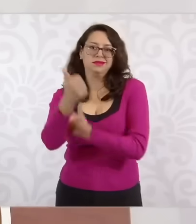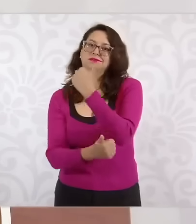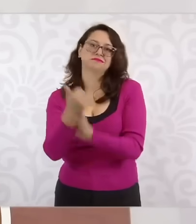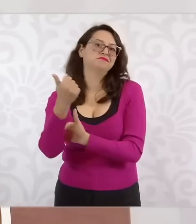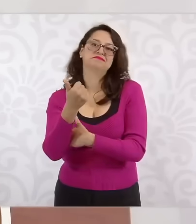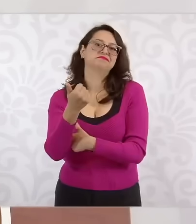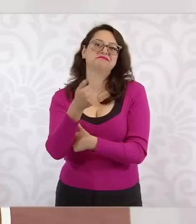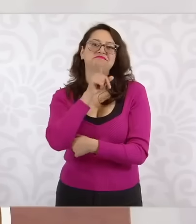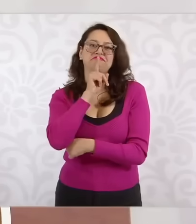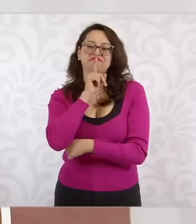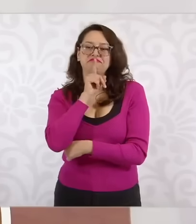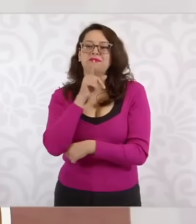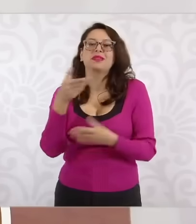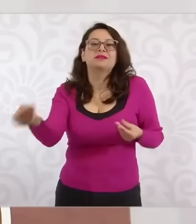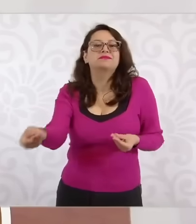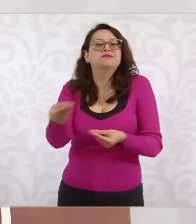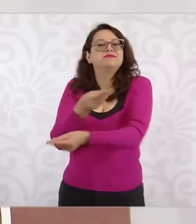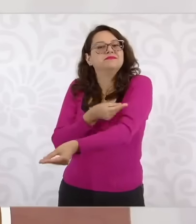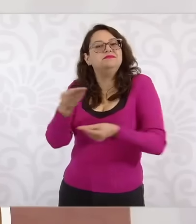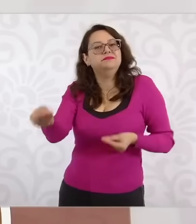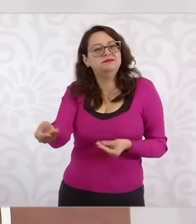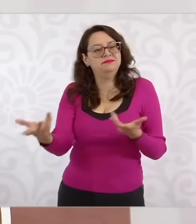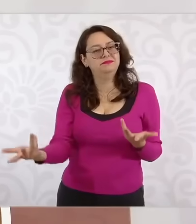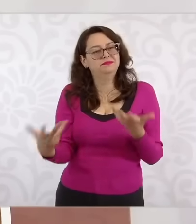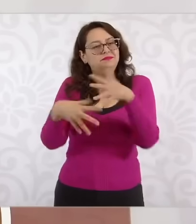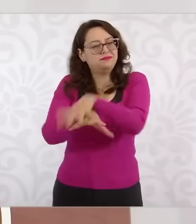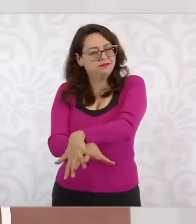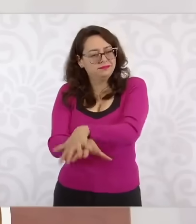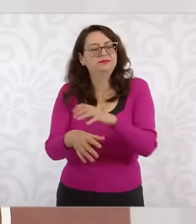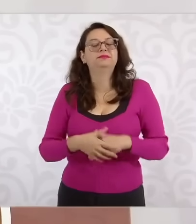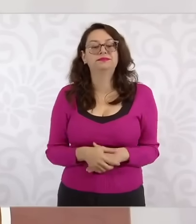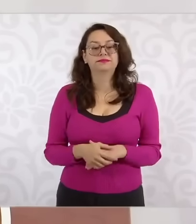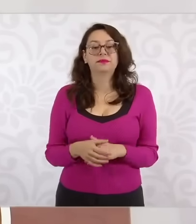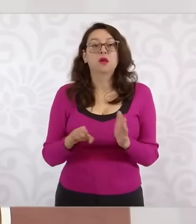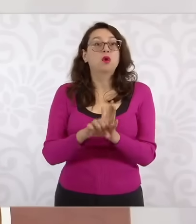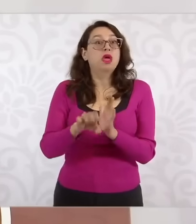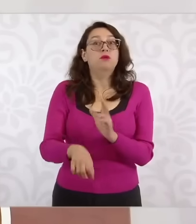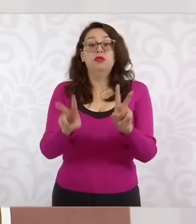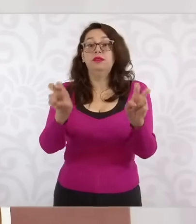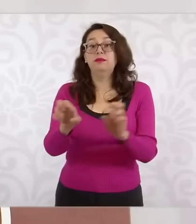y en eso estamos trabajando, que son eh pues varios temas. por ejemplo, etanol nos interesa